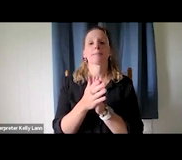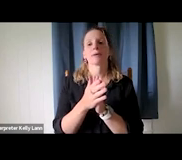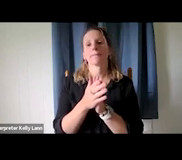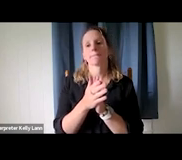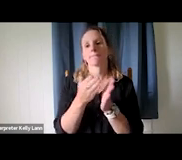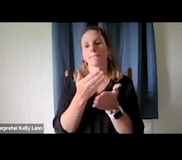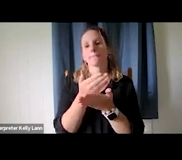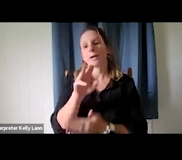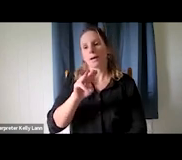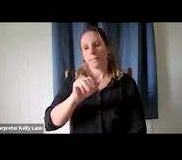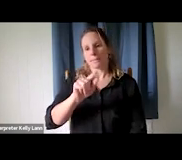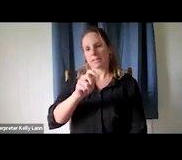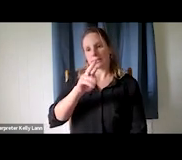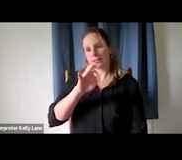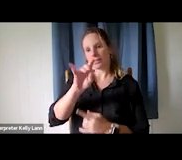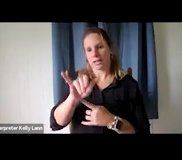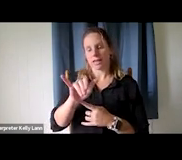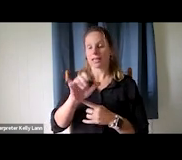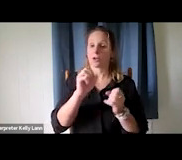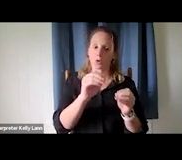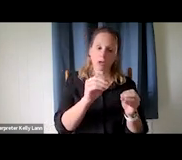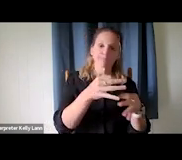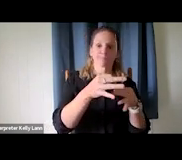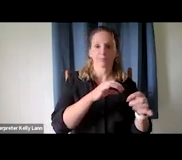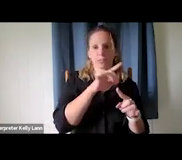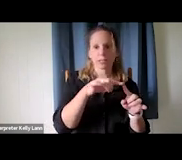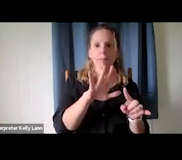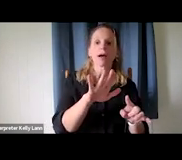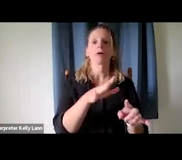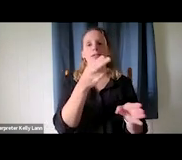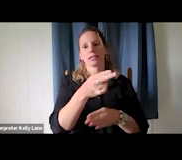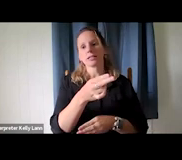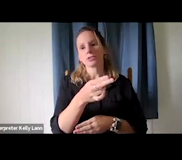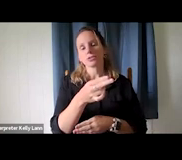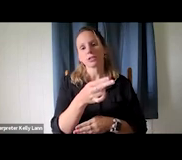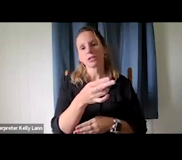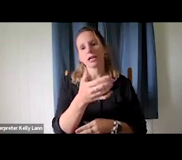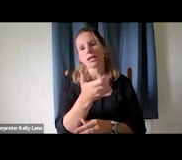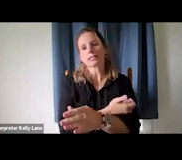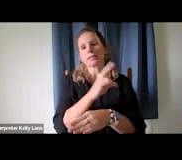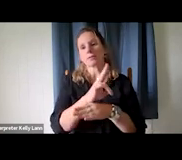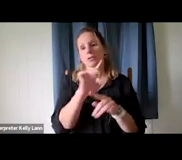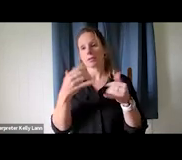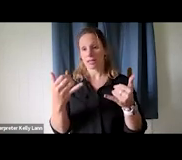Expuse su historia personal con el consumo de sustancias y ahora, es mi trabajo asegurarme